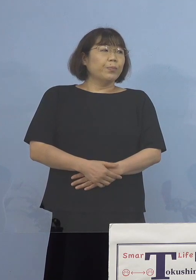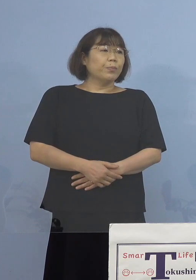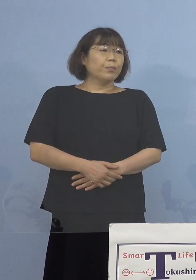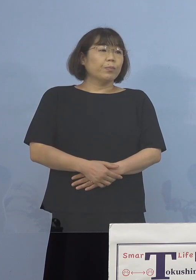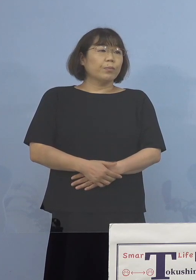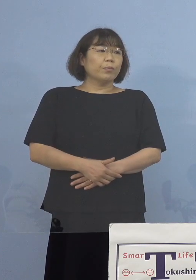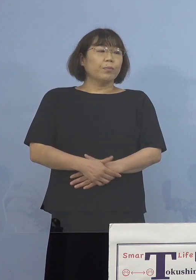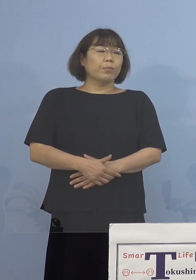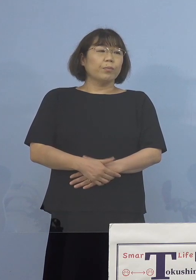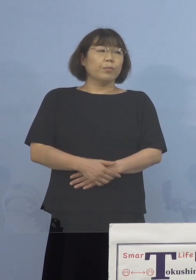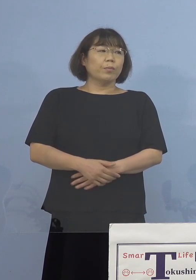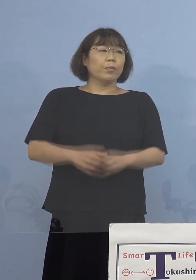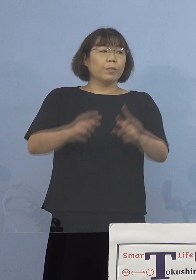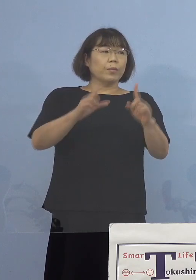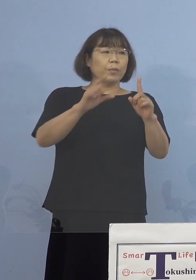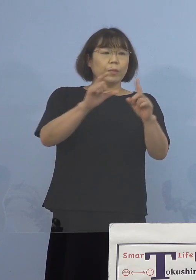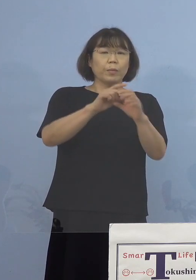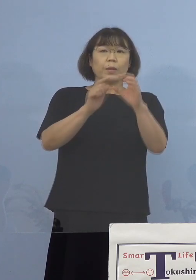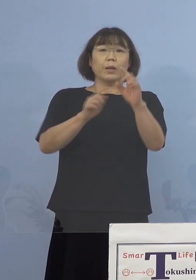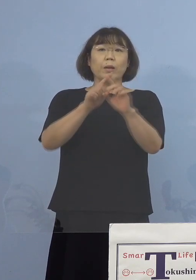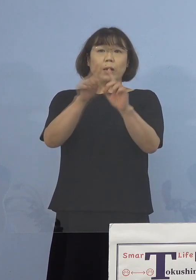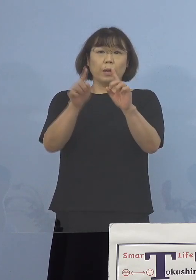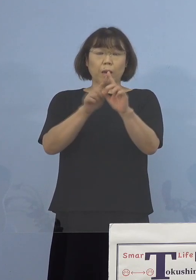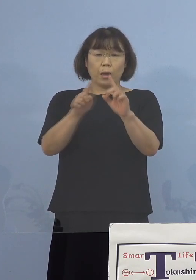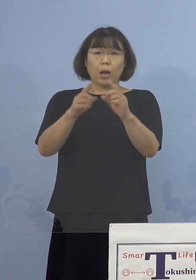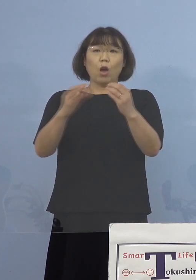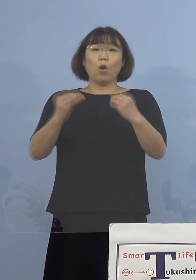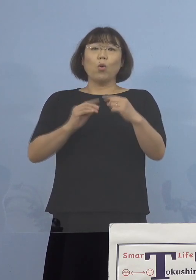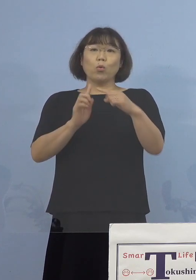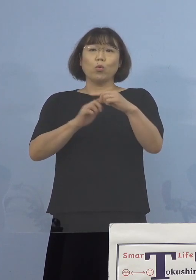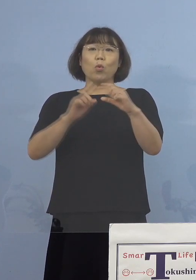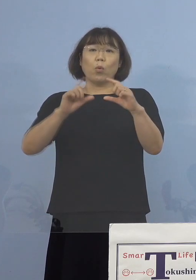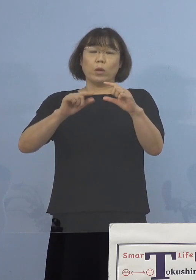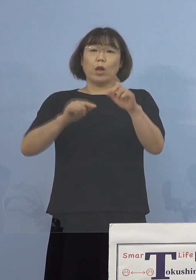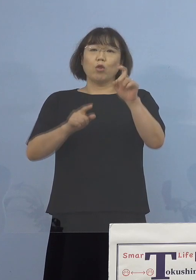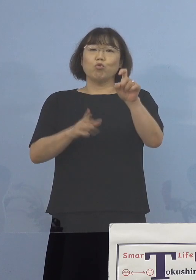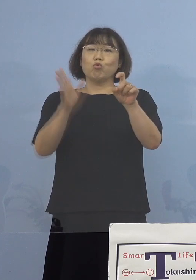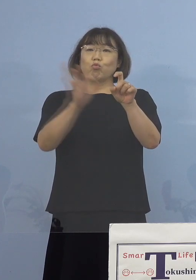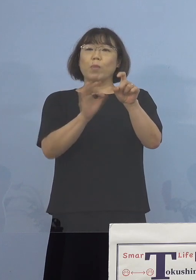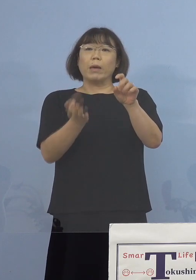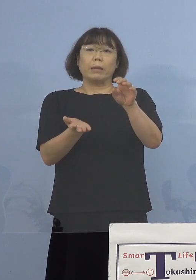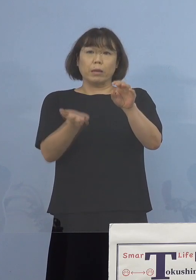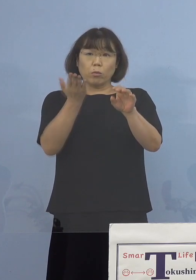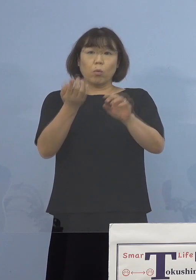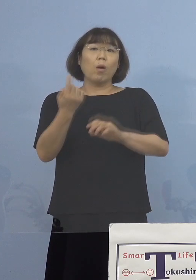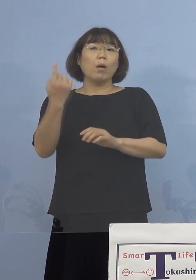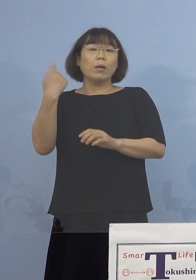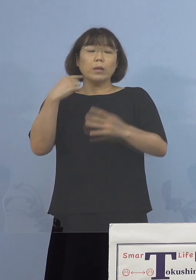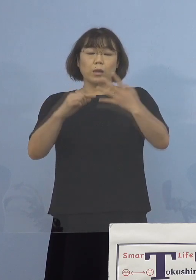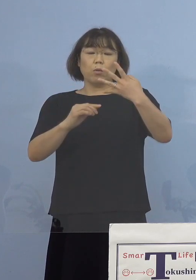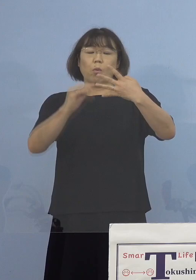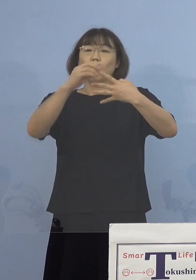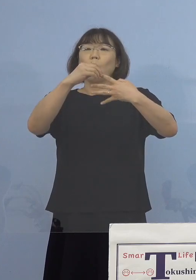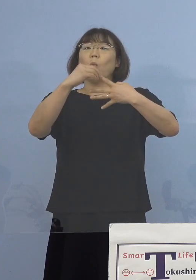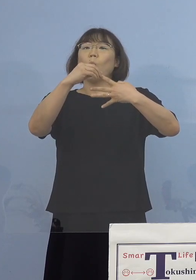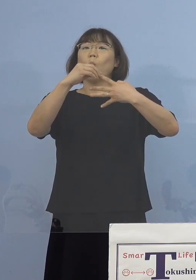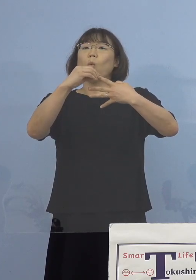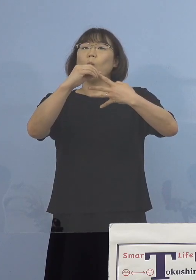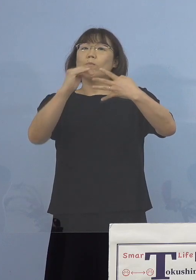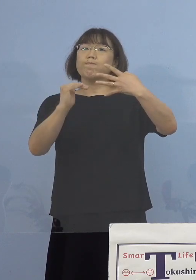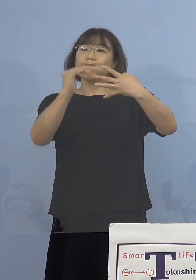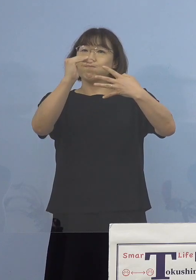PCR陽性率も10パーセント以上になって四つの項目で 「ステージ4」の基準に達しているんですけれども